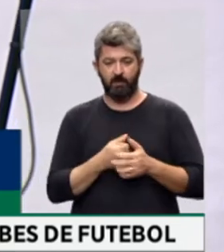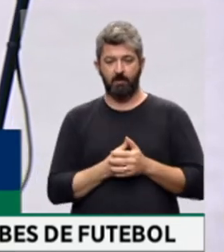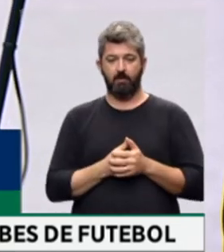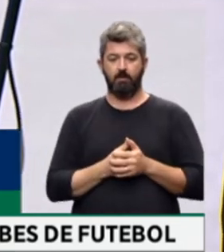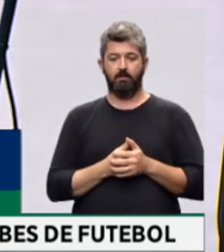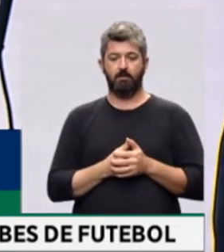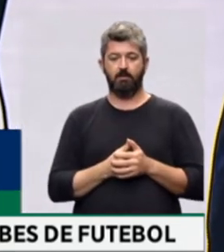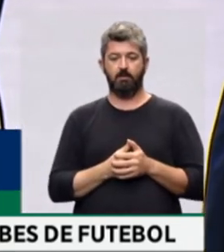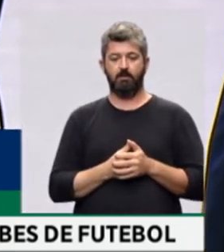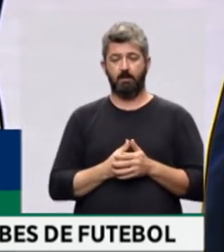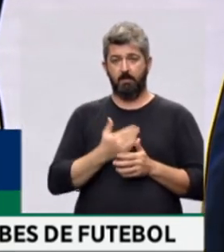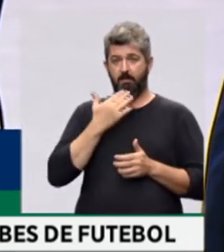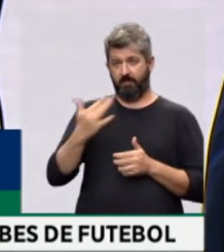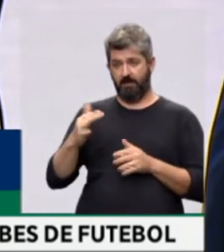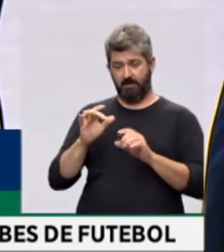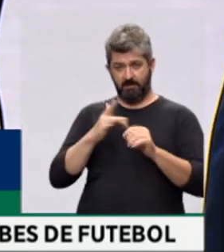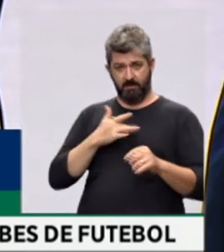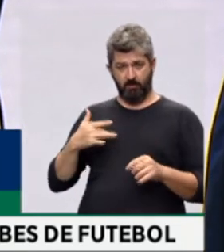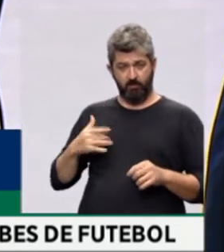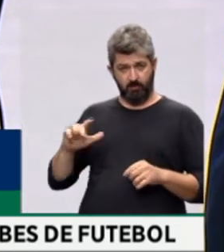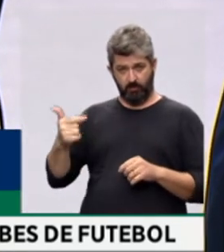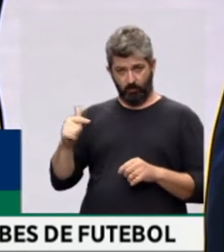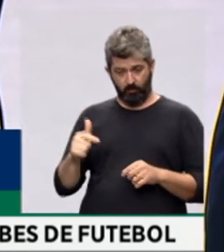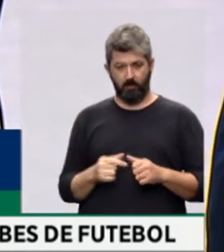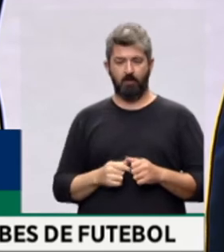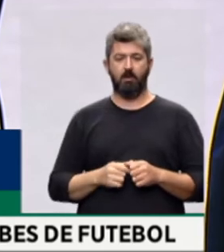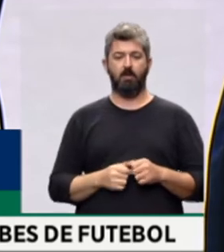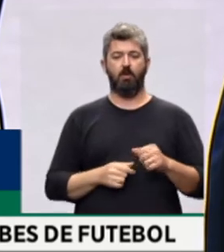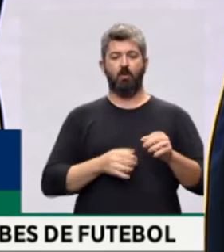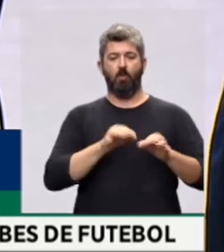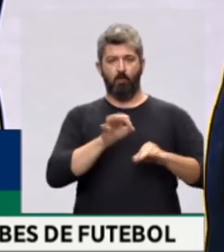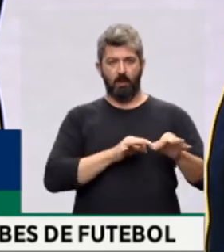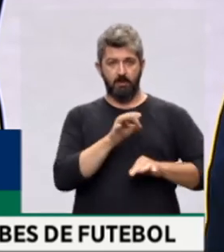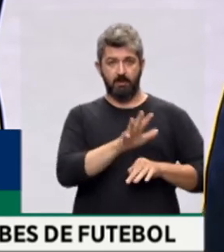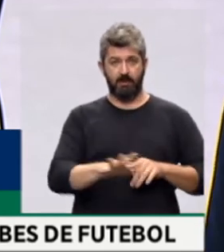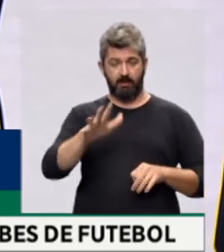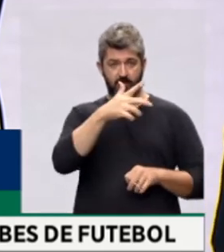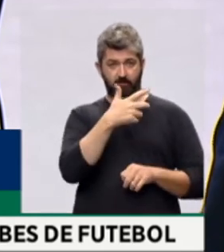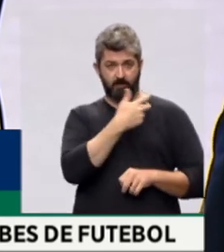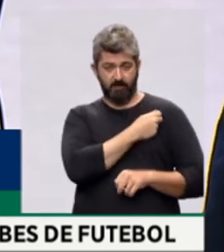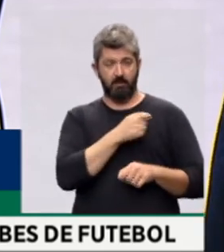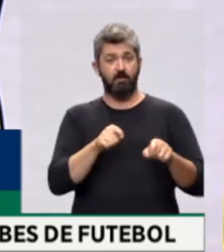ENQUANTO O BRASIL ESTÁ COM 183 MIL VIDAS PERDIDAS PARA O COVID, INFELIZMENTE, ALÉM DE NÃO PRIORIZAR A SAÚDE E NÃO